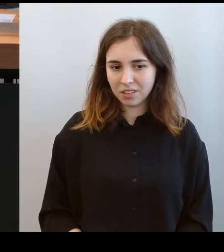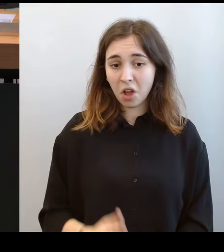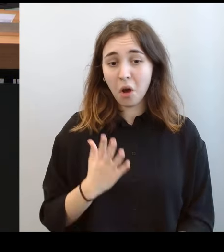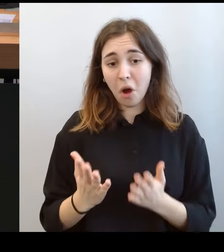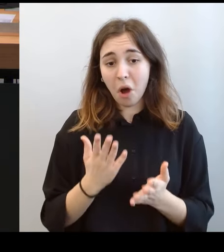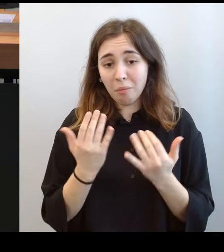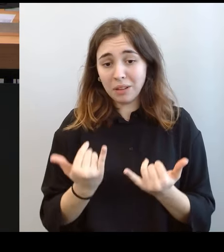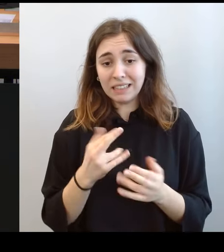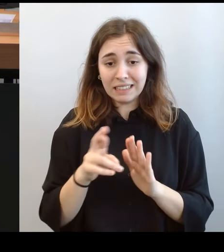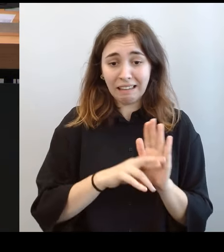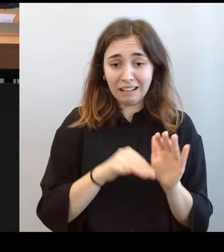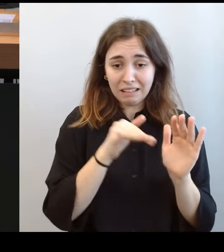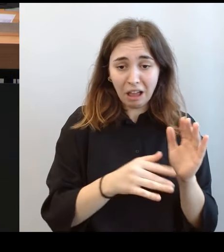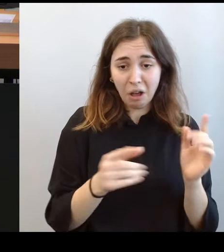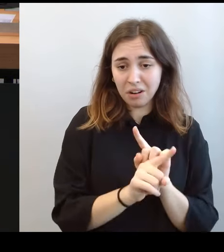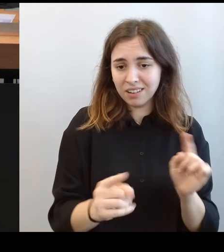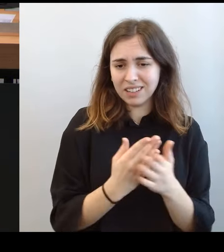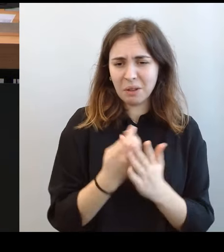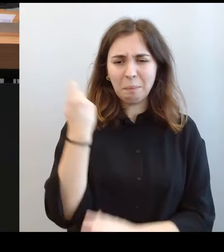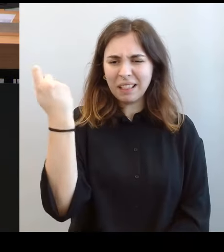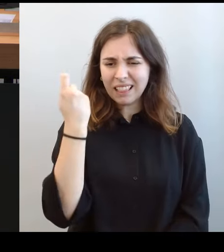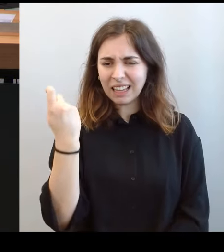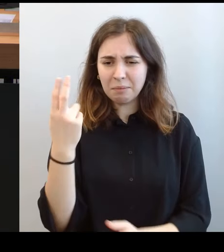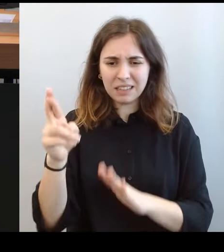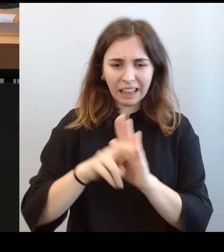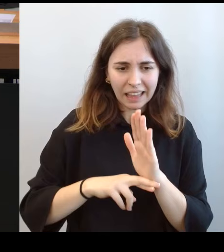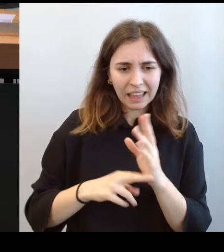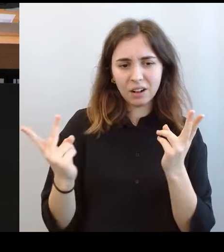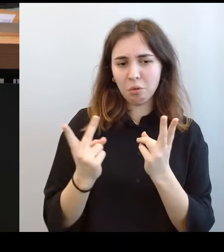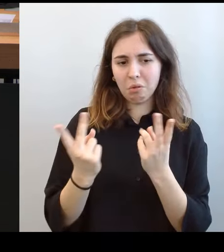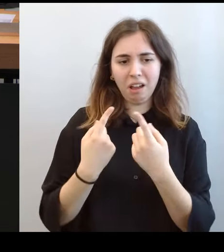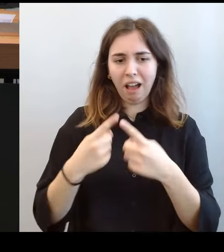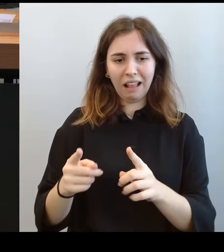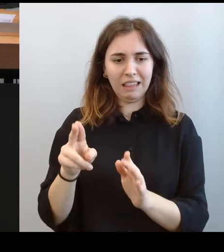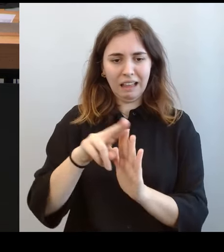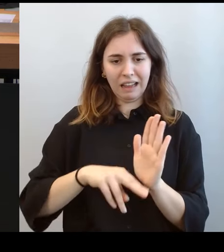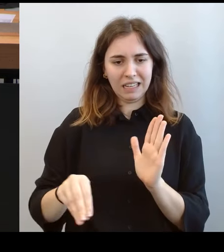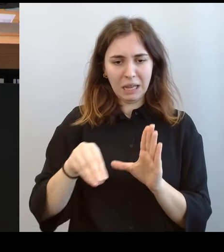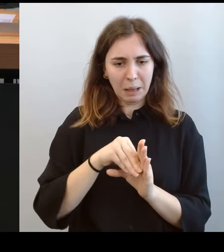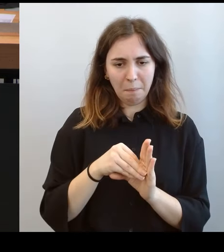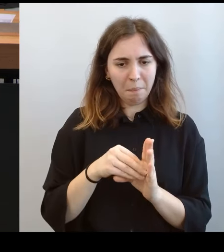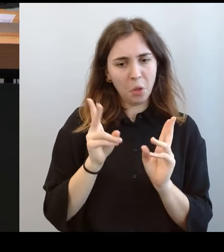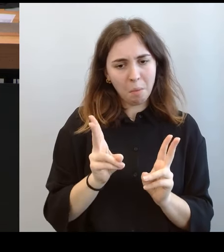mit Betriebsräten gerichtsfest zu vereinbaren, dann muss man darauf reagieren. Das bedeutet nicht, dass man alles